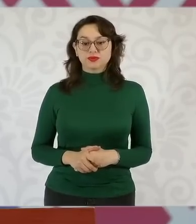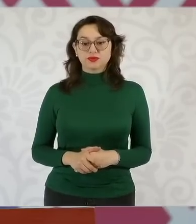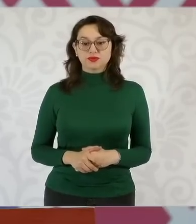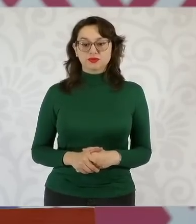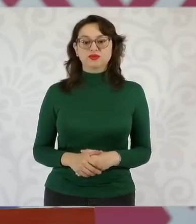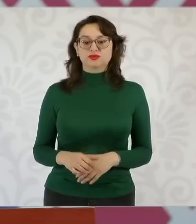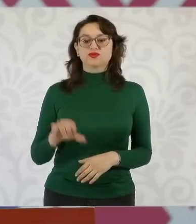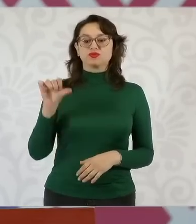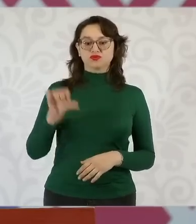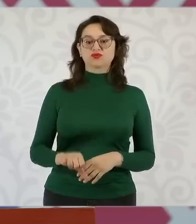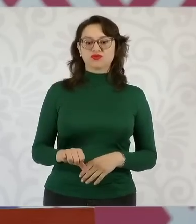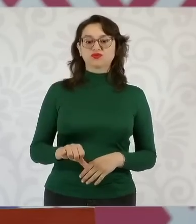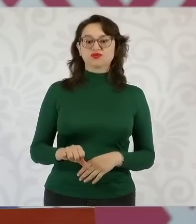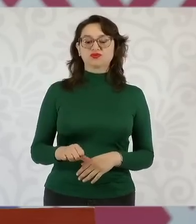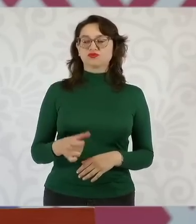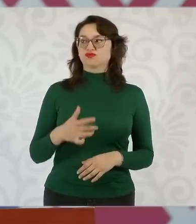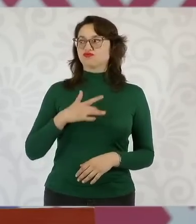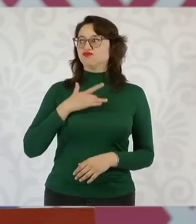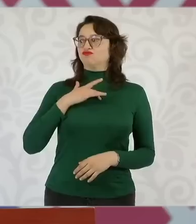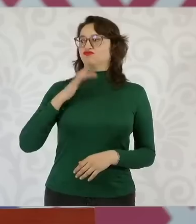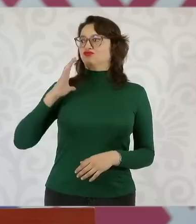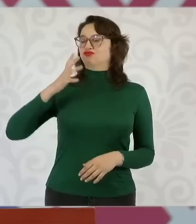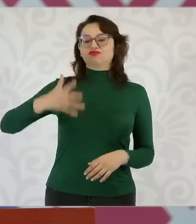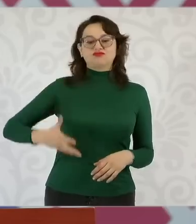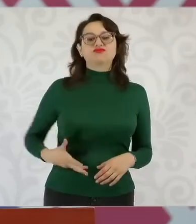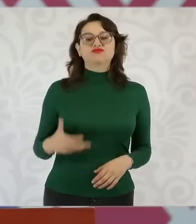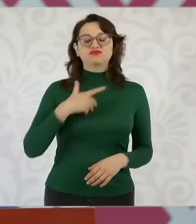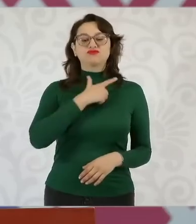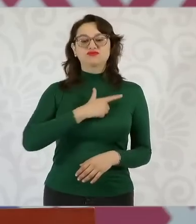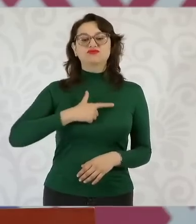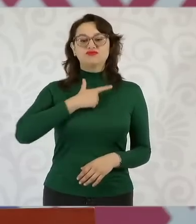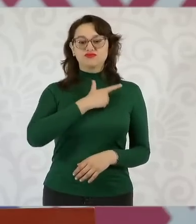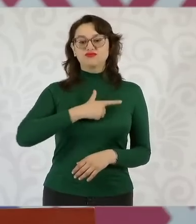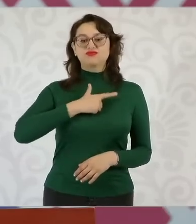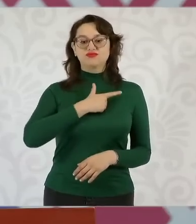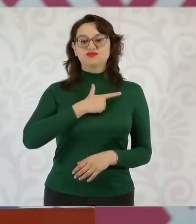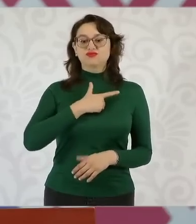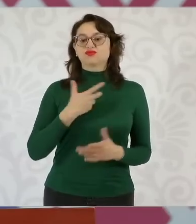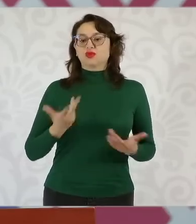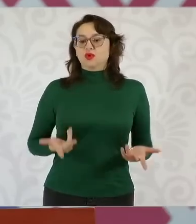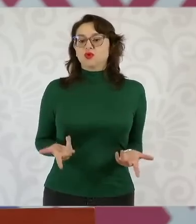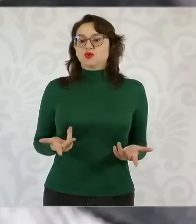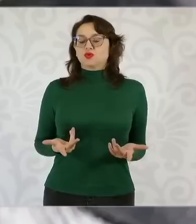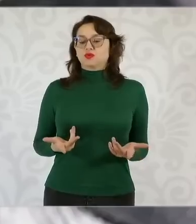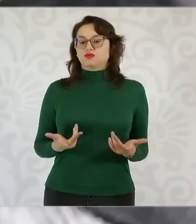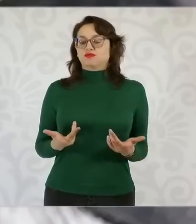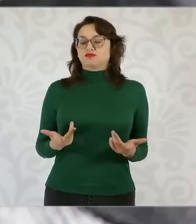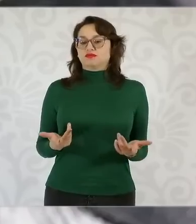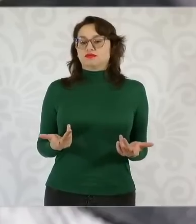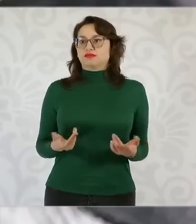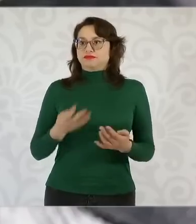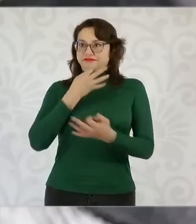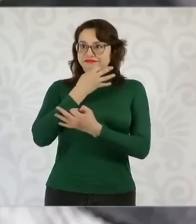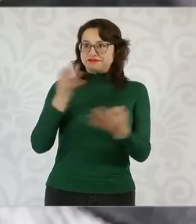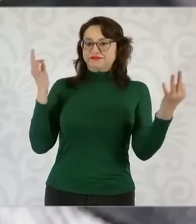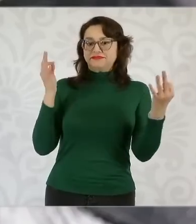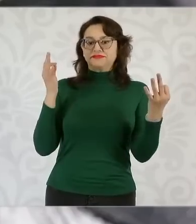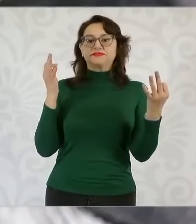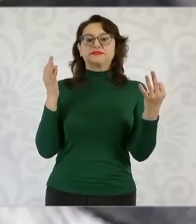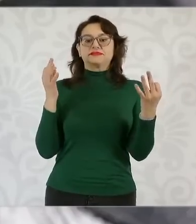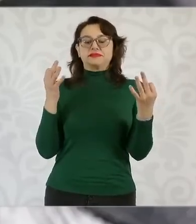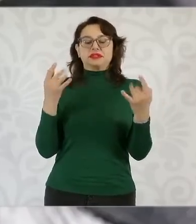traemos una noticia que no solo es histórica para nosotros en homdipo sino que refleja la confianza